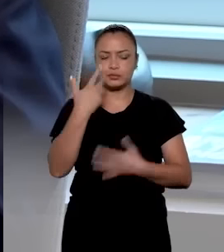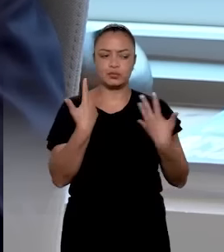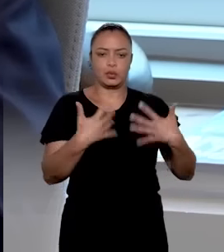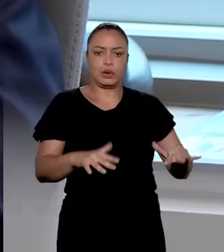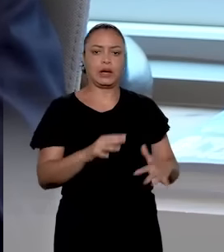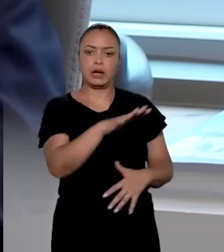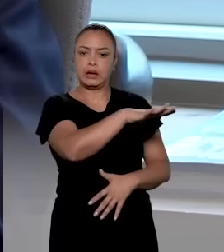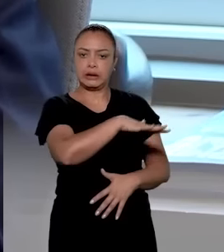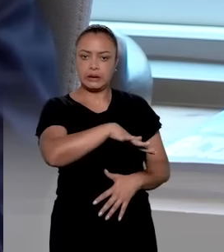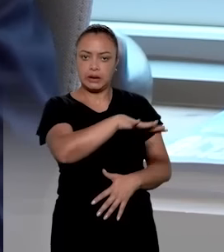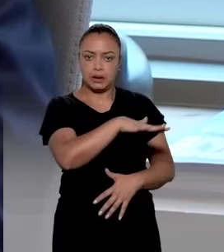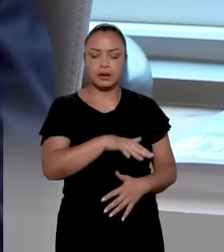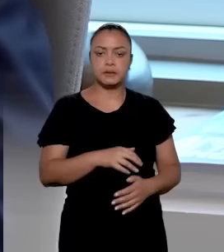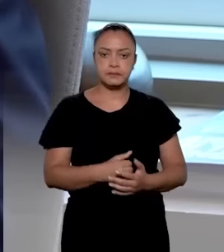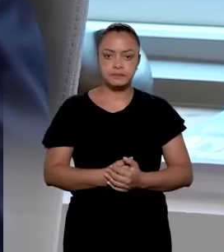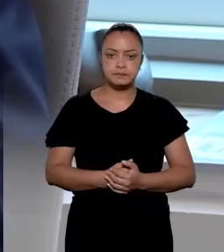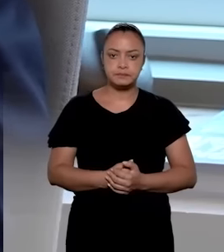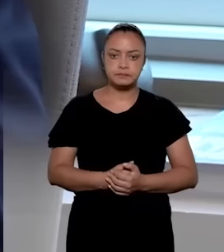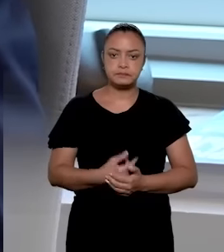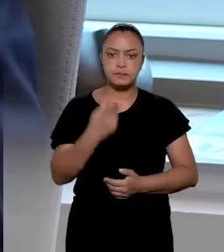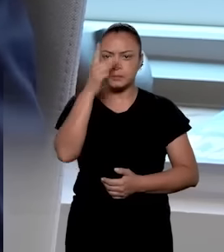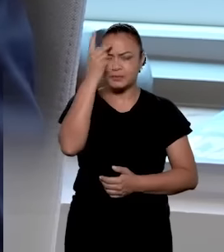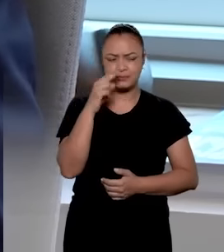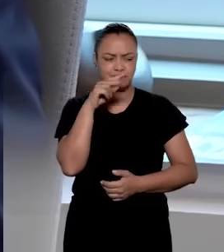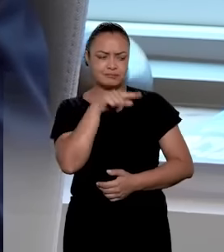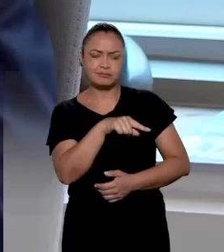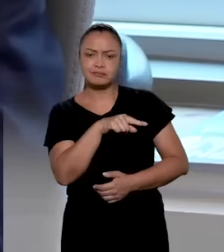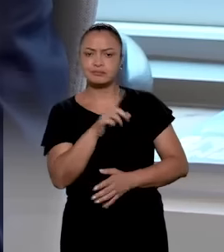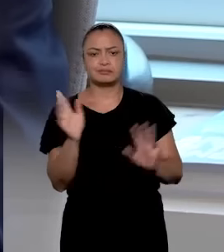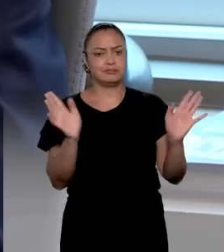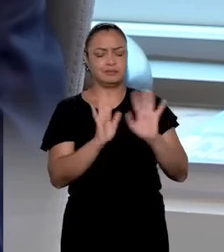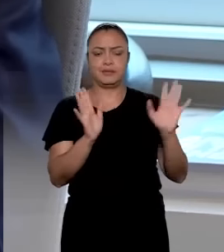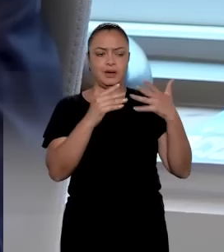falácia... tinham agricultores que diziam o seguinte: “Cerrado? Nem dado e nem herdado.”